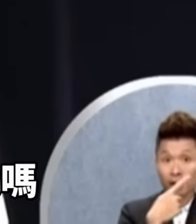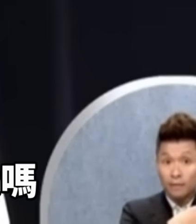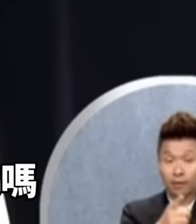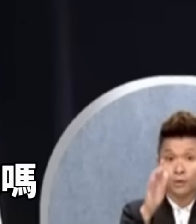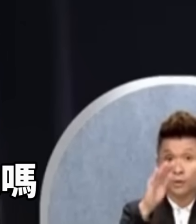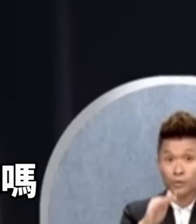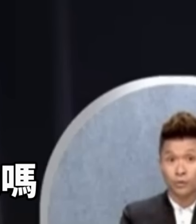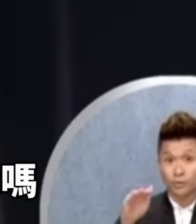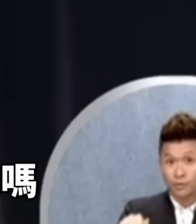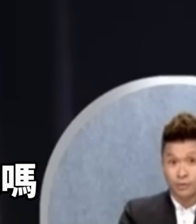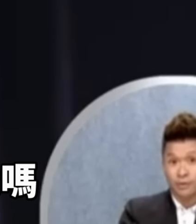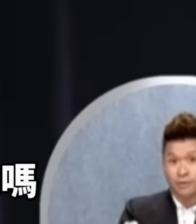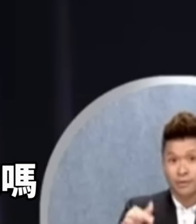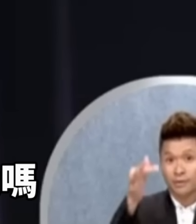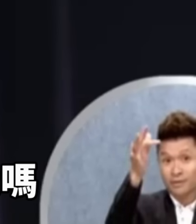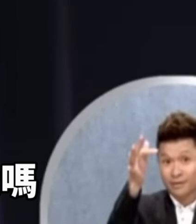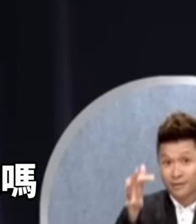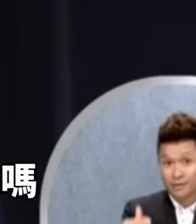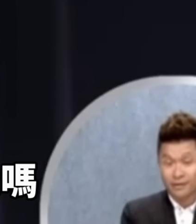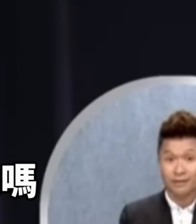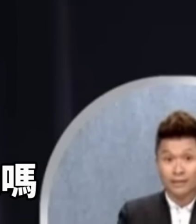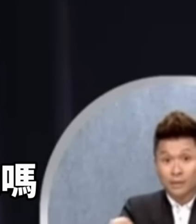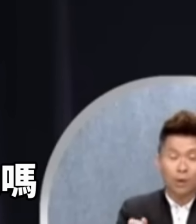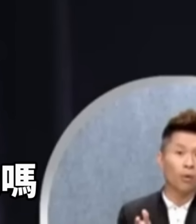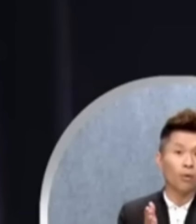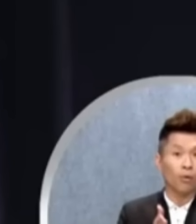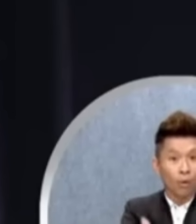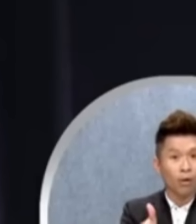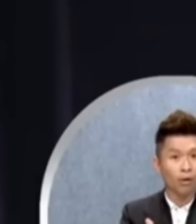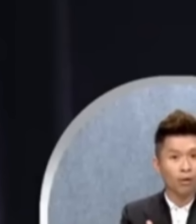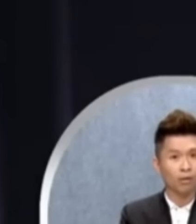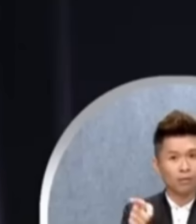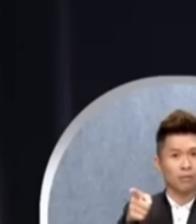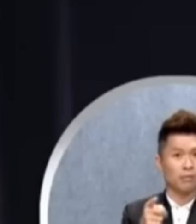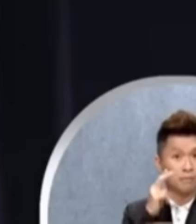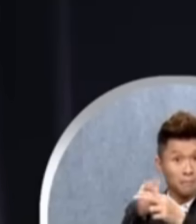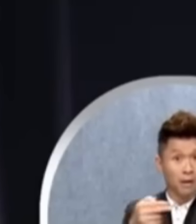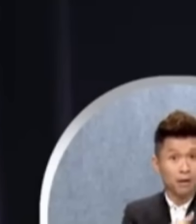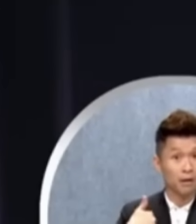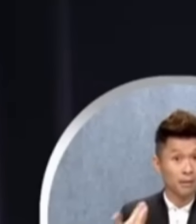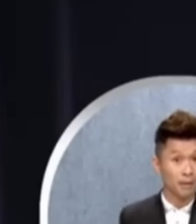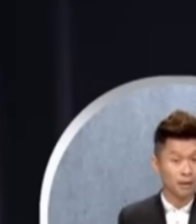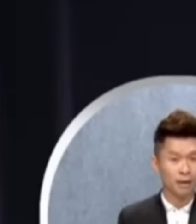前瞻計畫 這個政黨還能繼續寵愛嗎 這個 是用子孫的錢